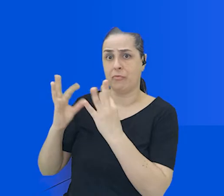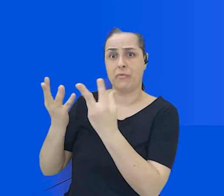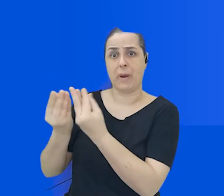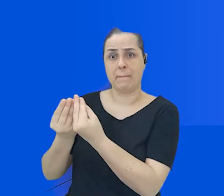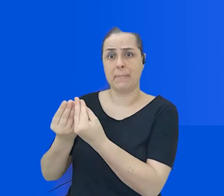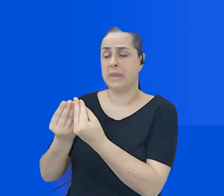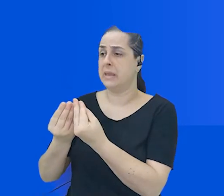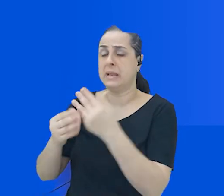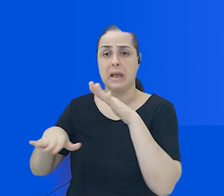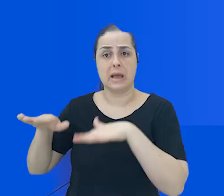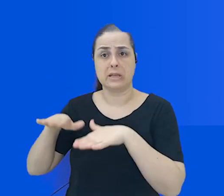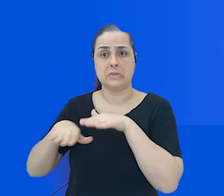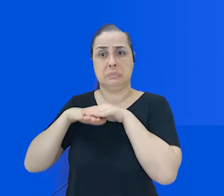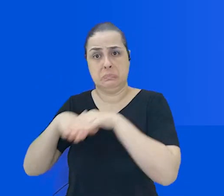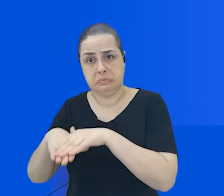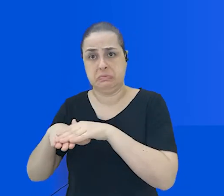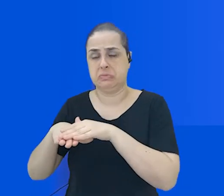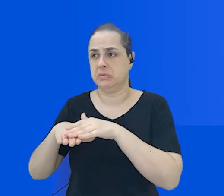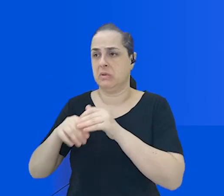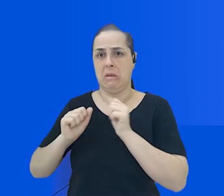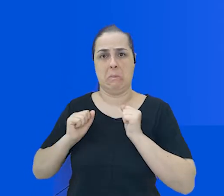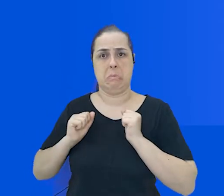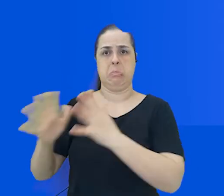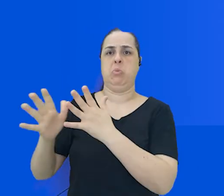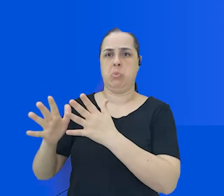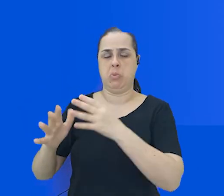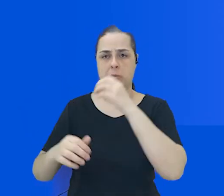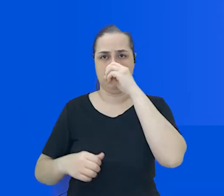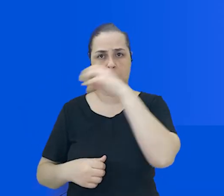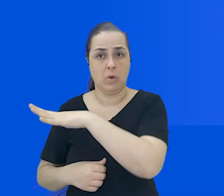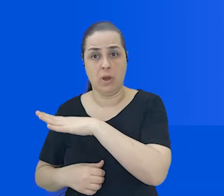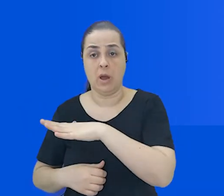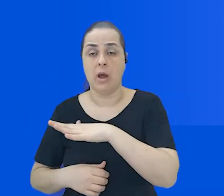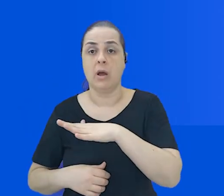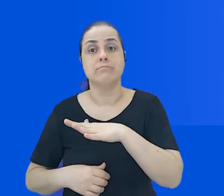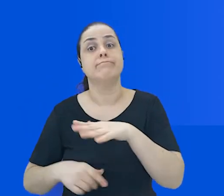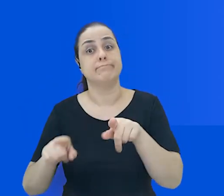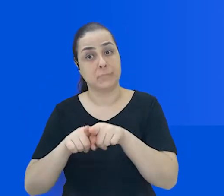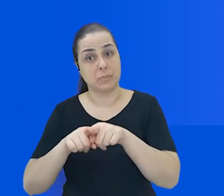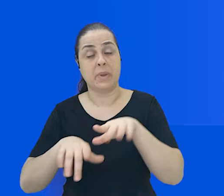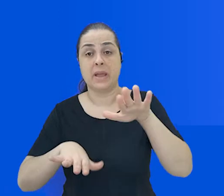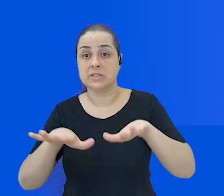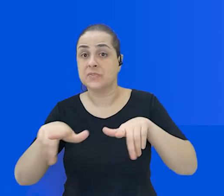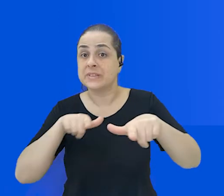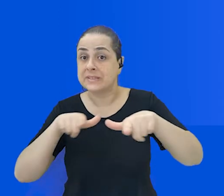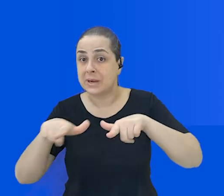É quem acaba sofrendo muitas vezes por não elaborar no trabalho, a gente leva questões pra casa também.